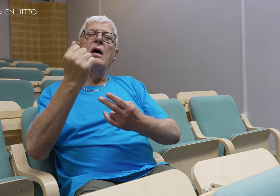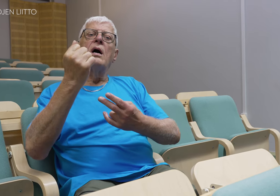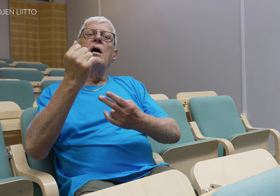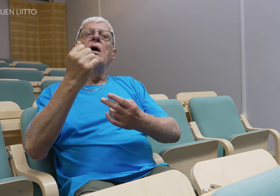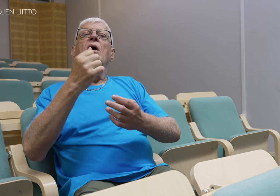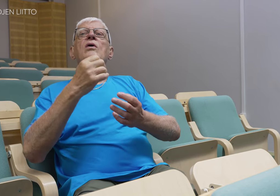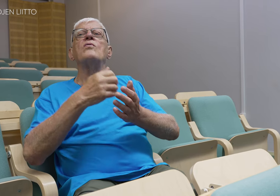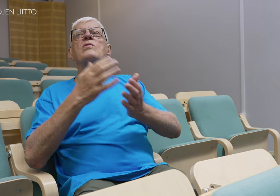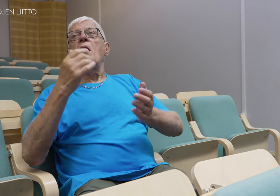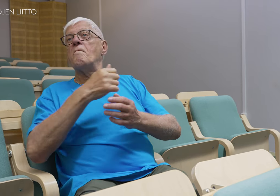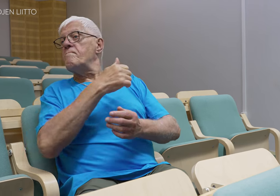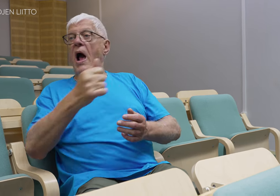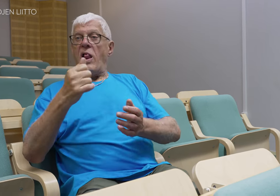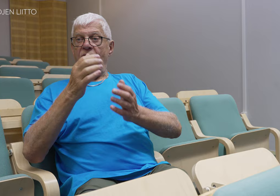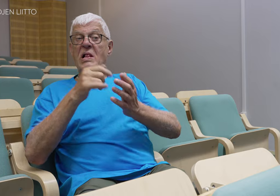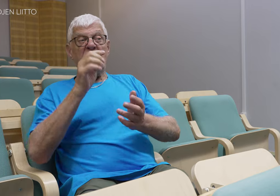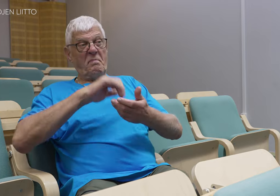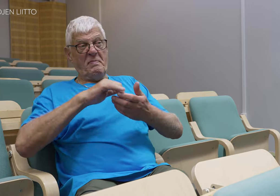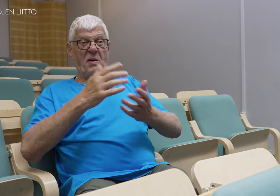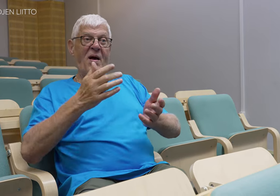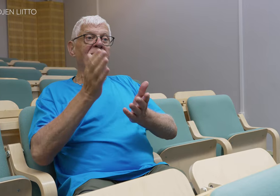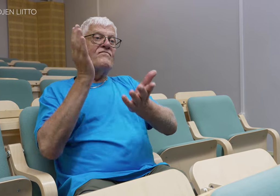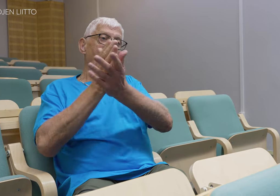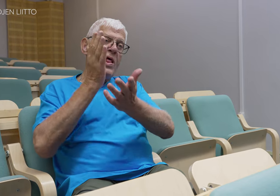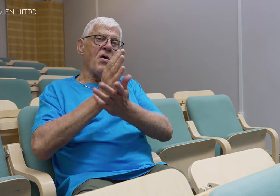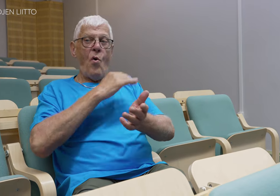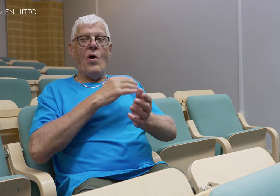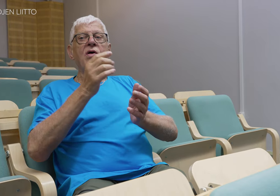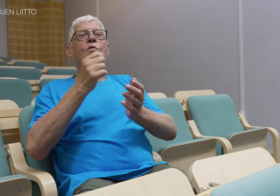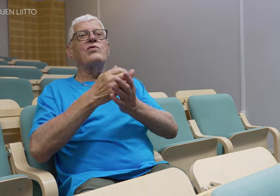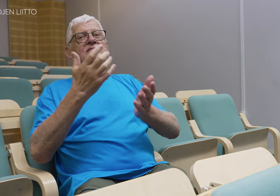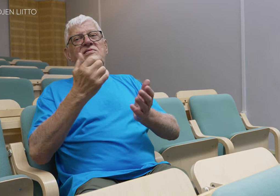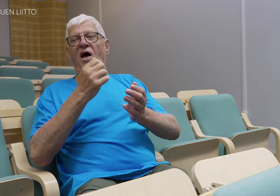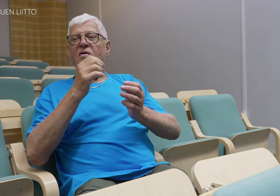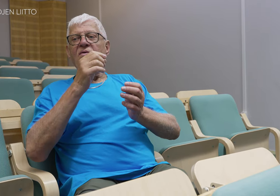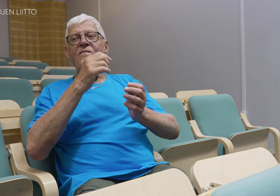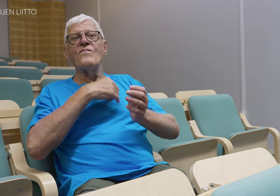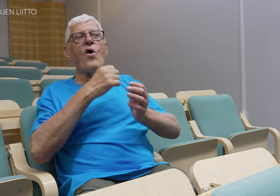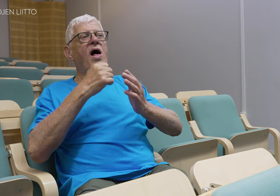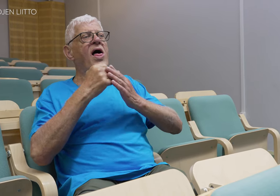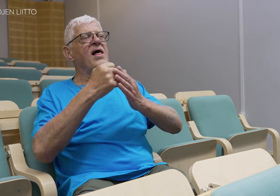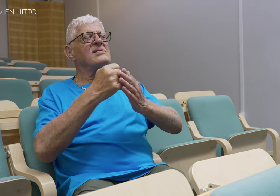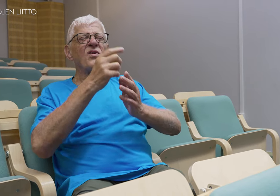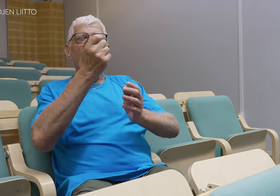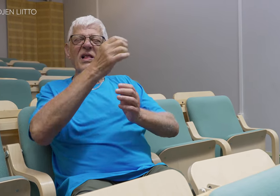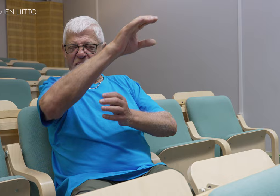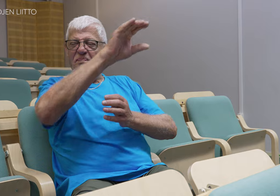Nytkin meillä on täällä luentoja, koska olemme saaneet rahoitusta tapahtuman järjestämiseen.